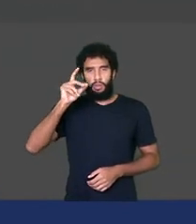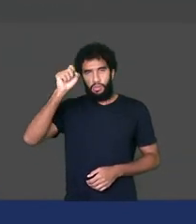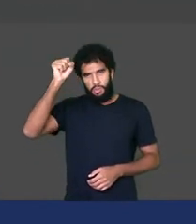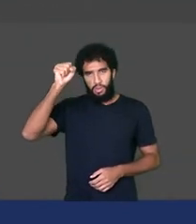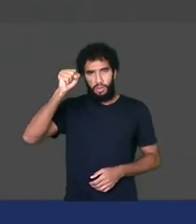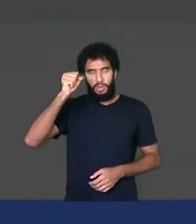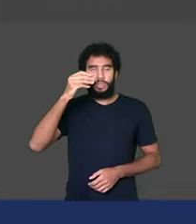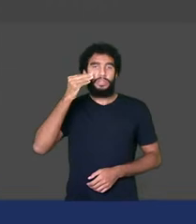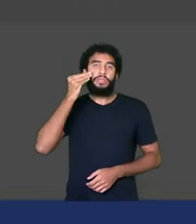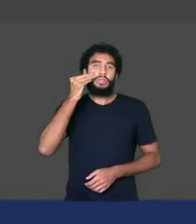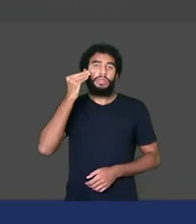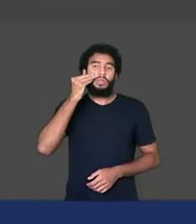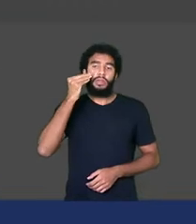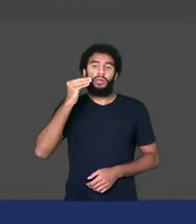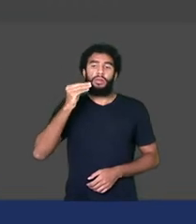MILITARES QUE ESTÃO TESTANDO,